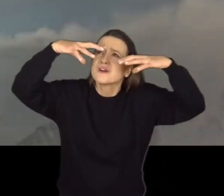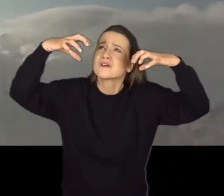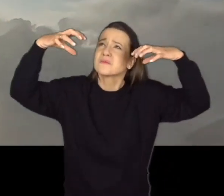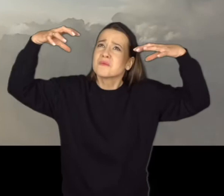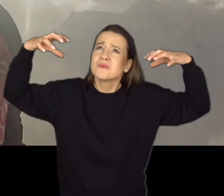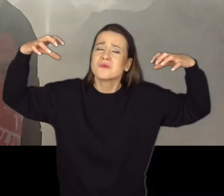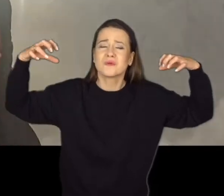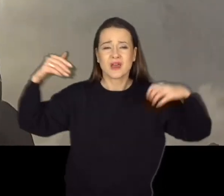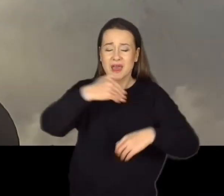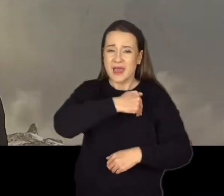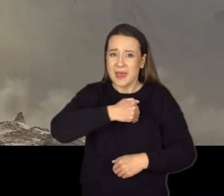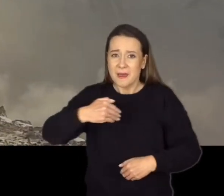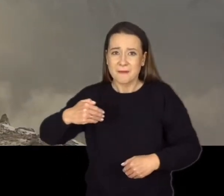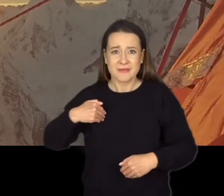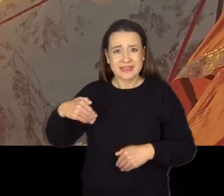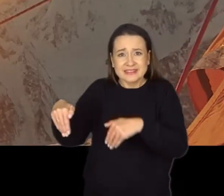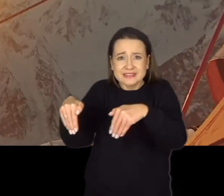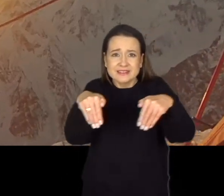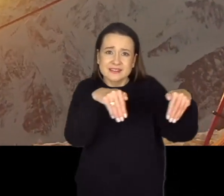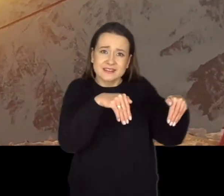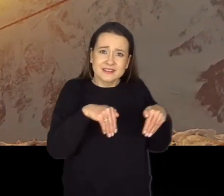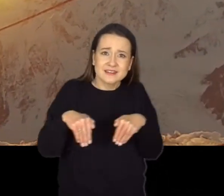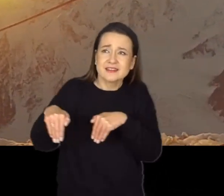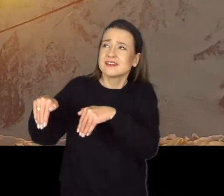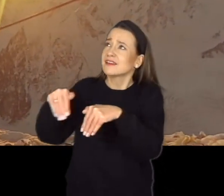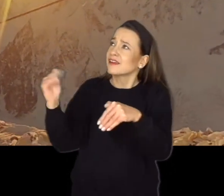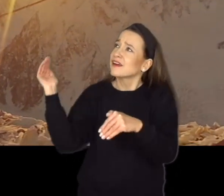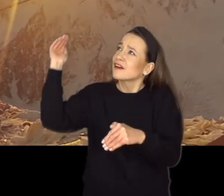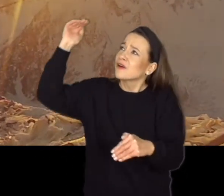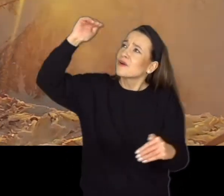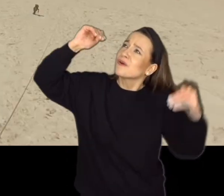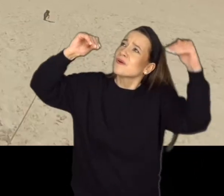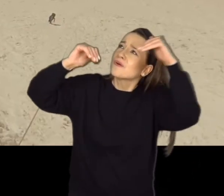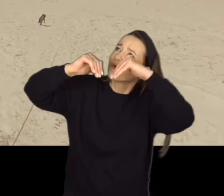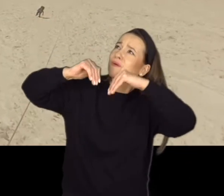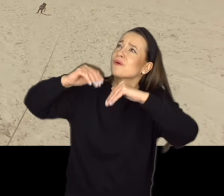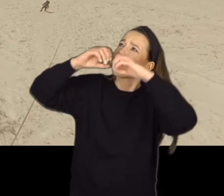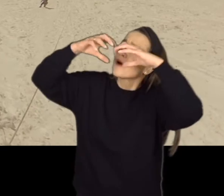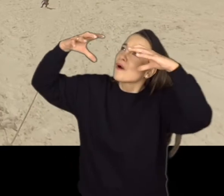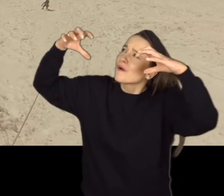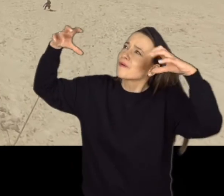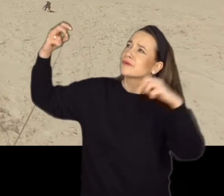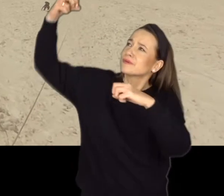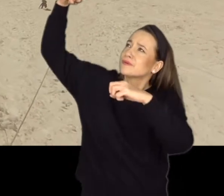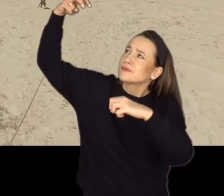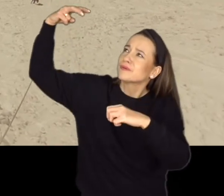Jesteśmy nadzy w blasku słońca, w słowa pół